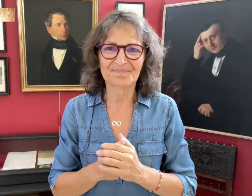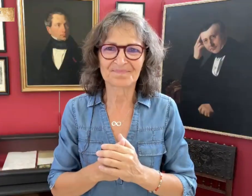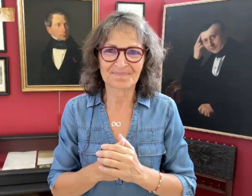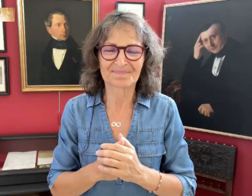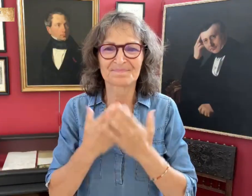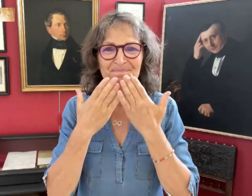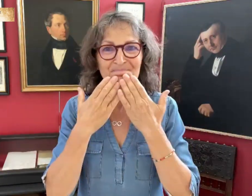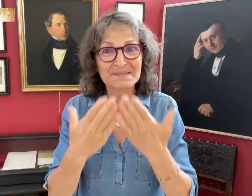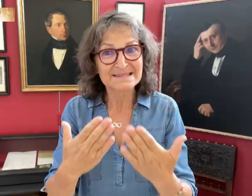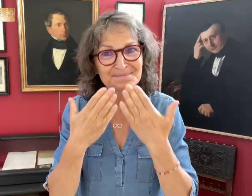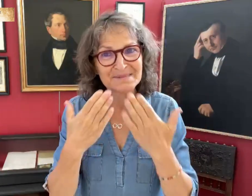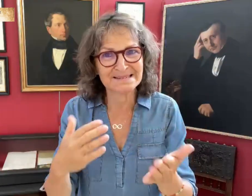Merci encore, à bientôt.